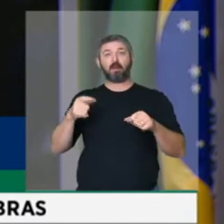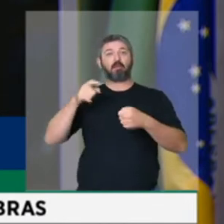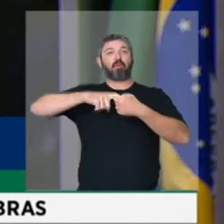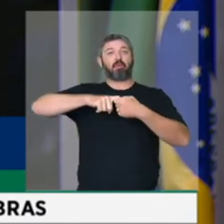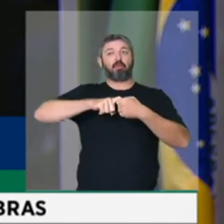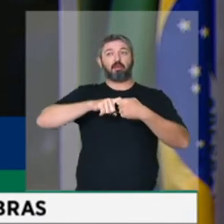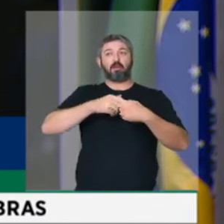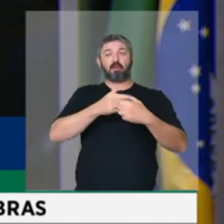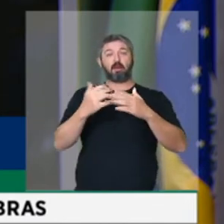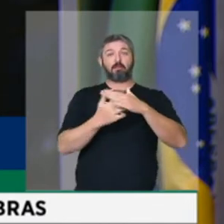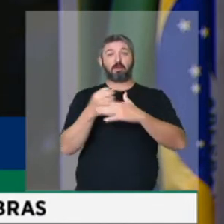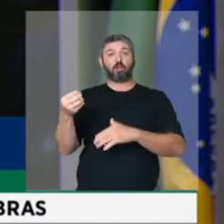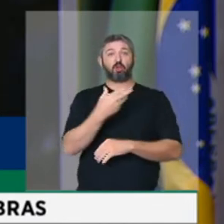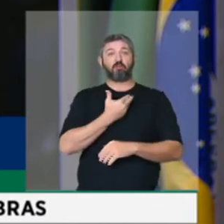A UNIÃO MANTER SOB CONTROLE DIRETO OU INDIRETO AS